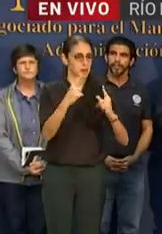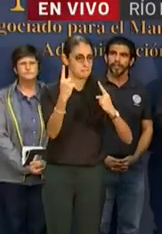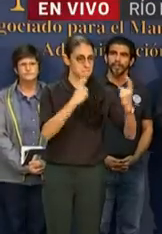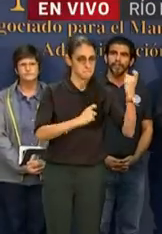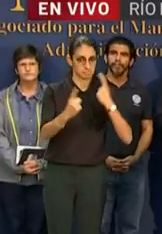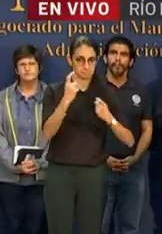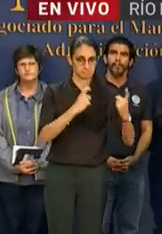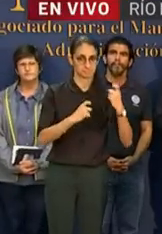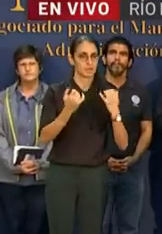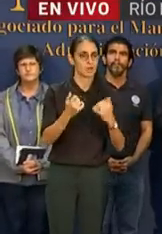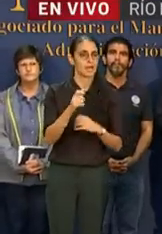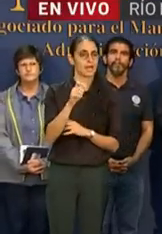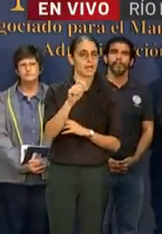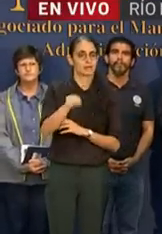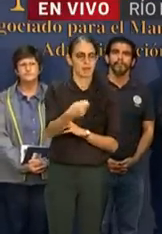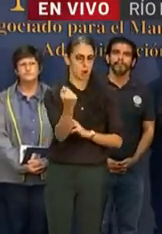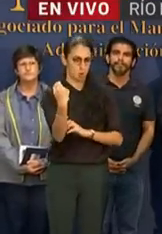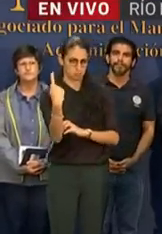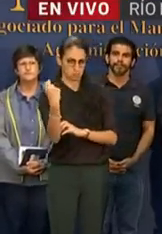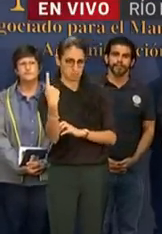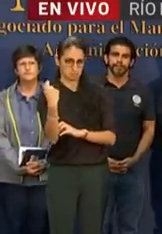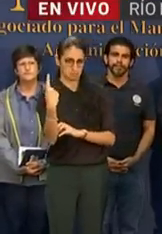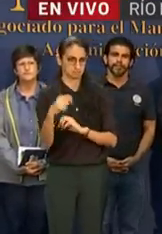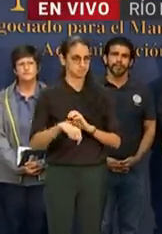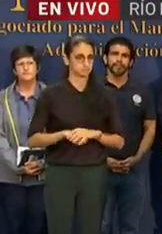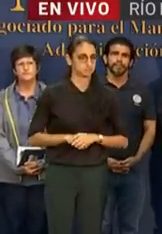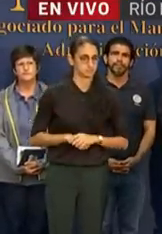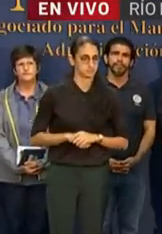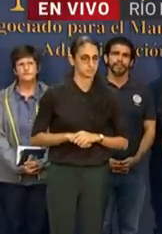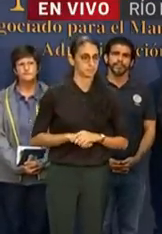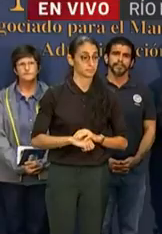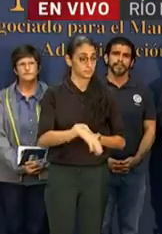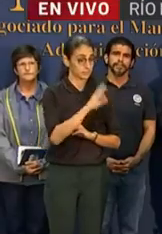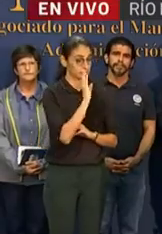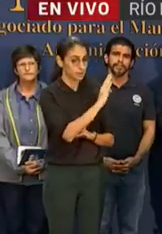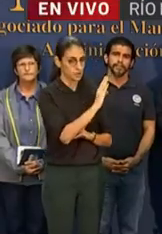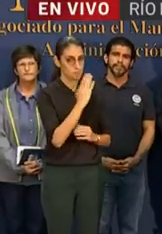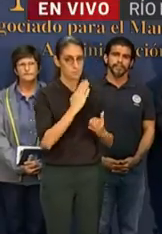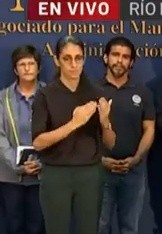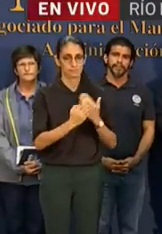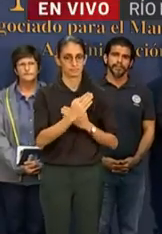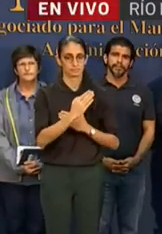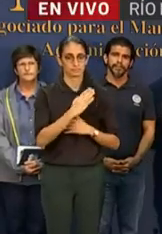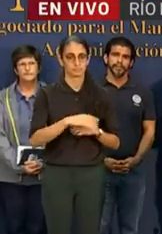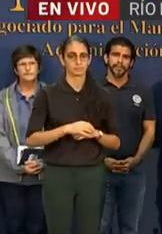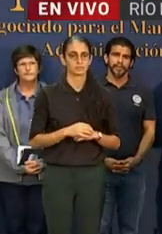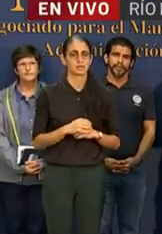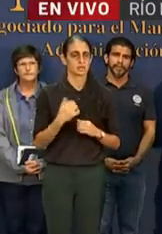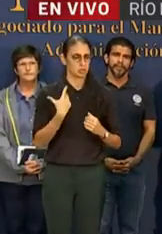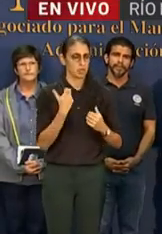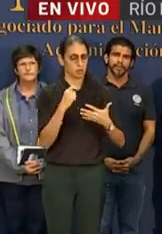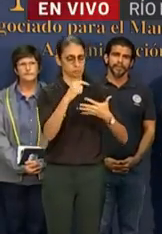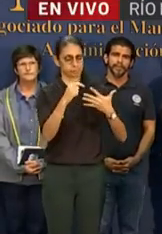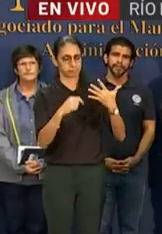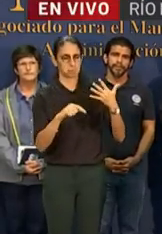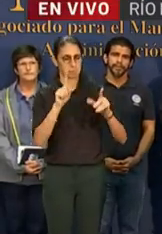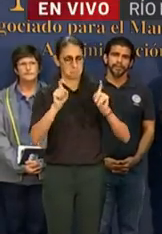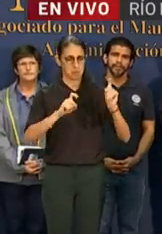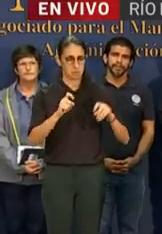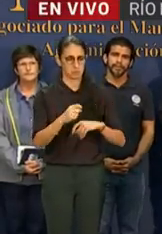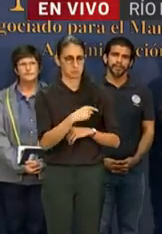CONTINUAR ATENDIENDO ESTA